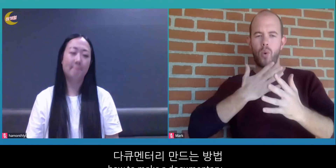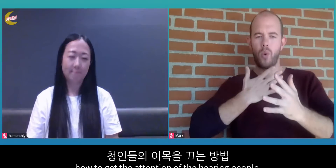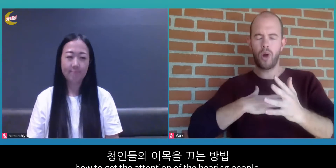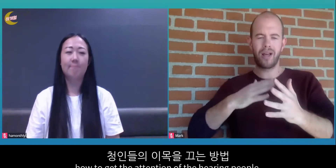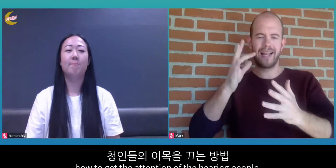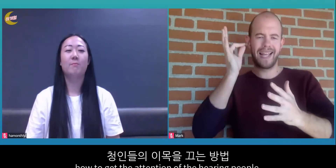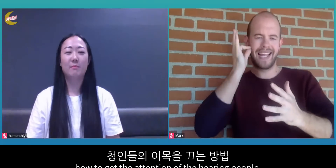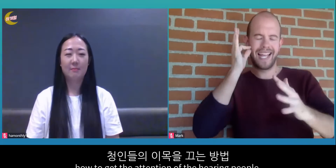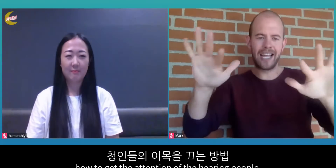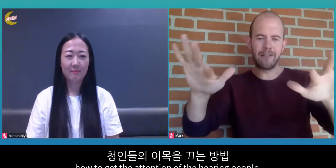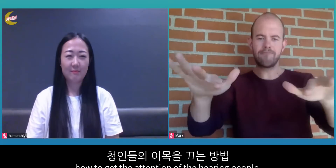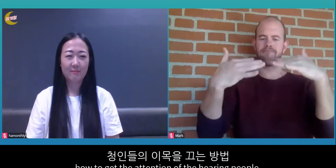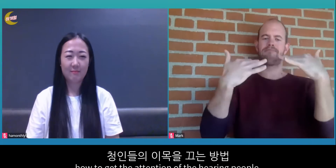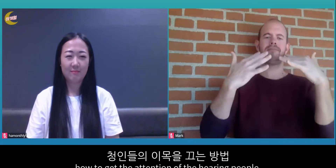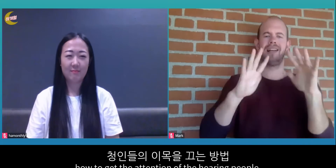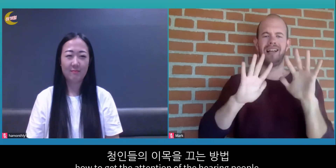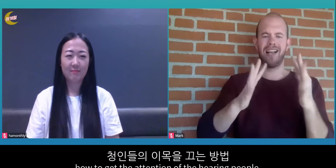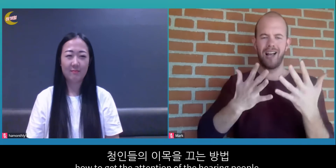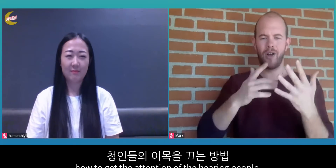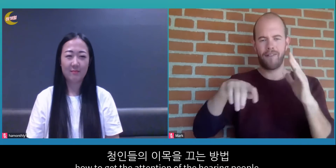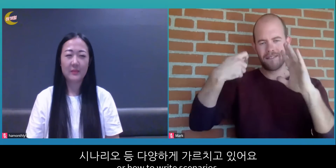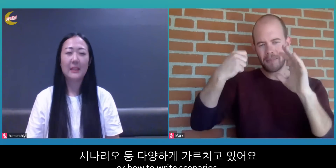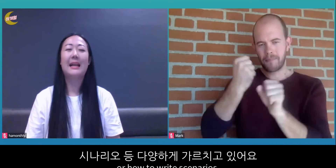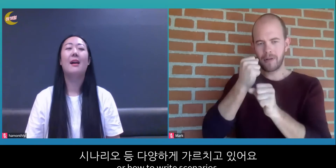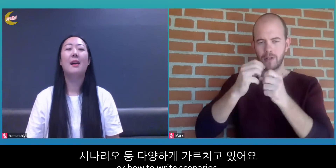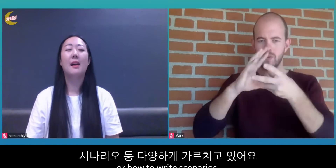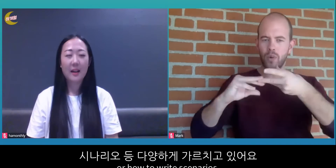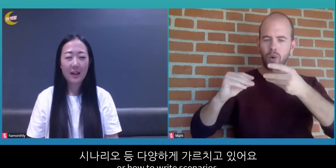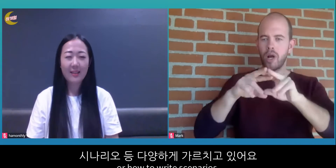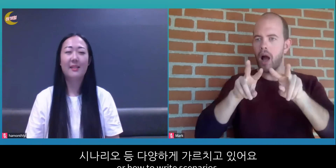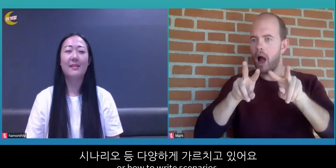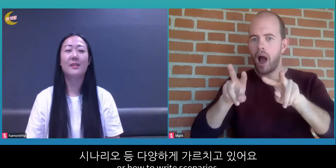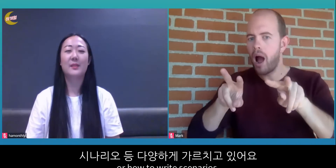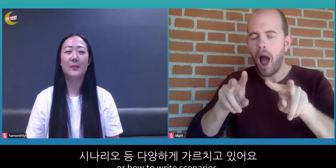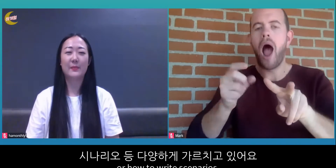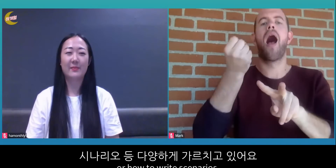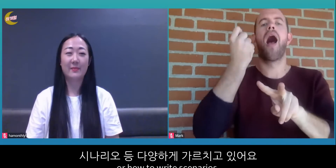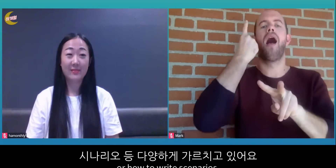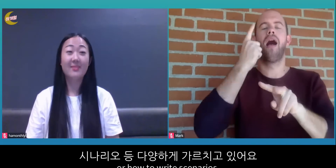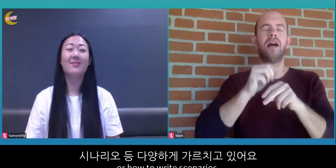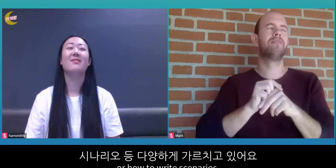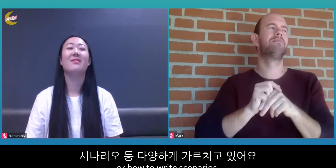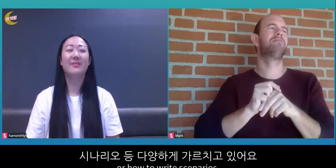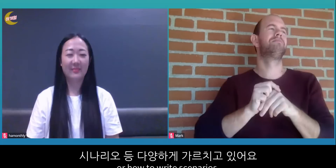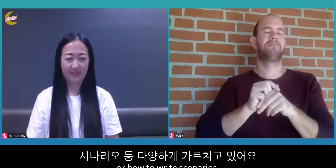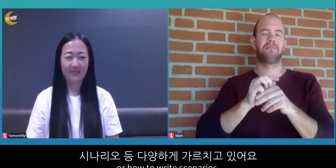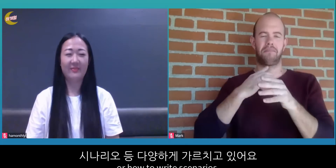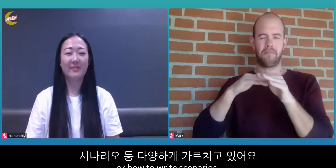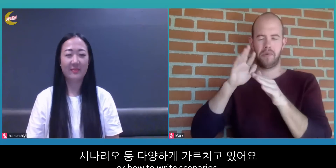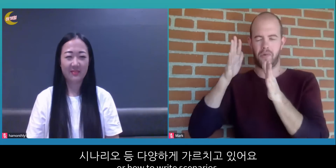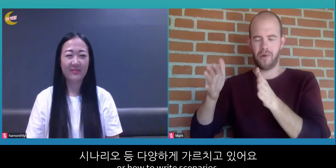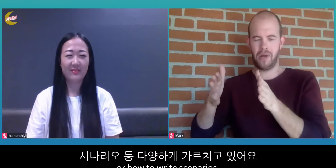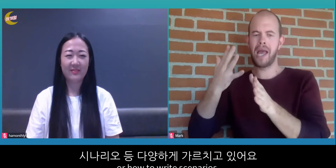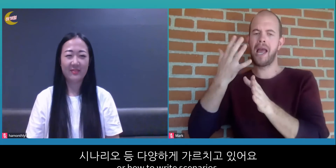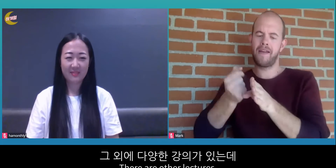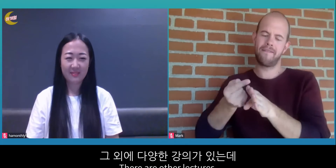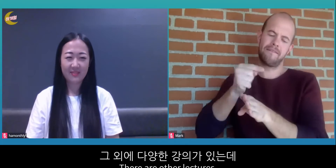聴覚の人々の、またはシナリオの書き方。